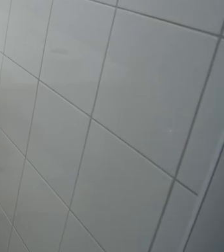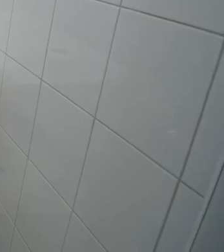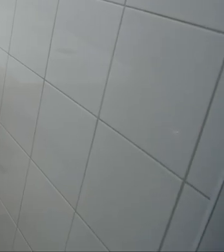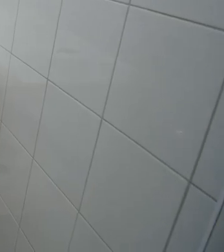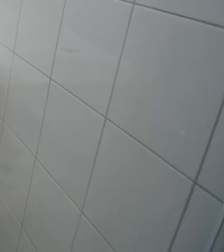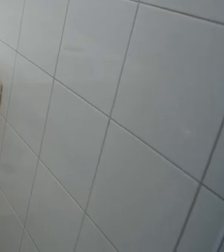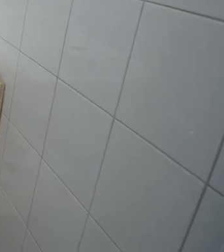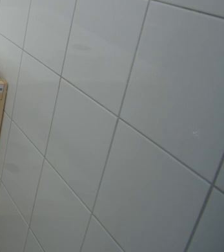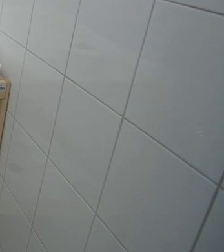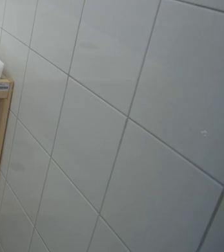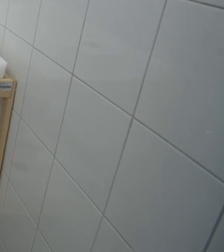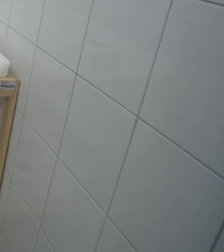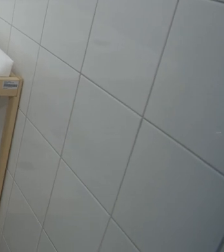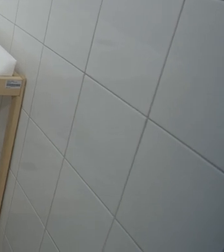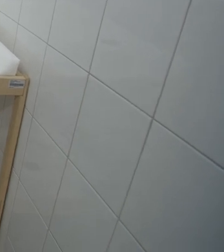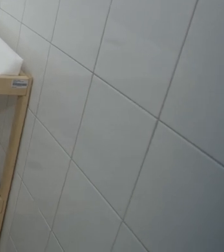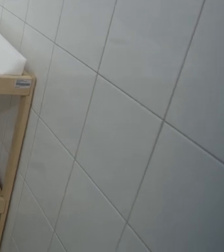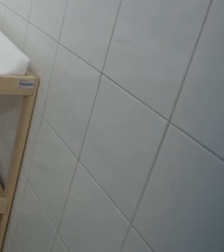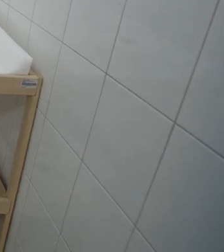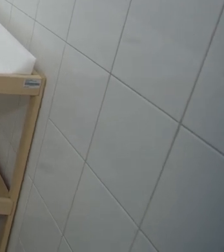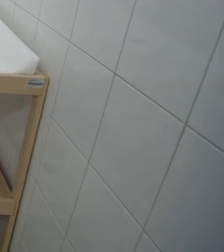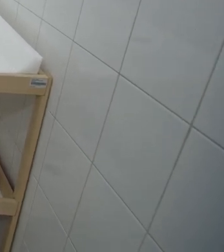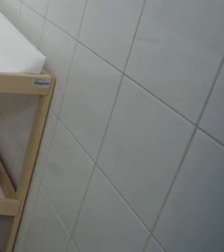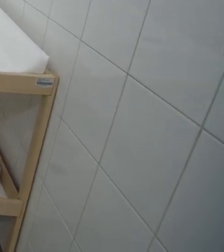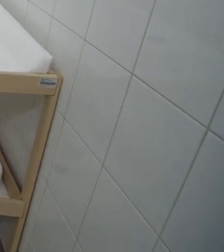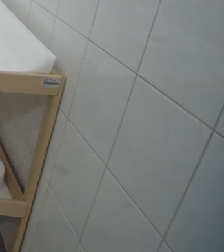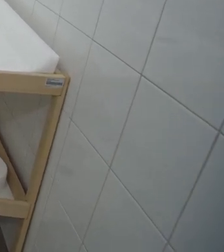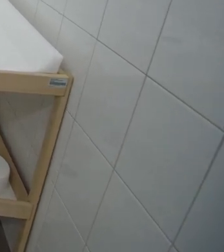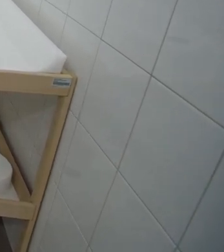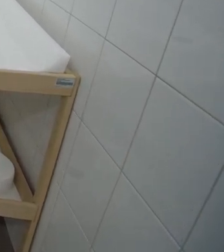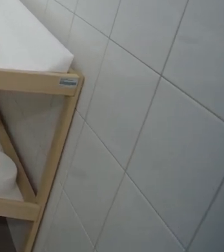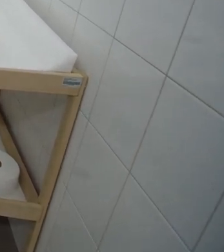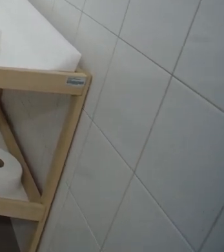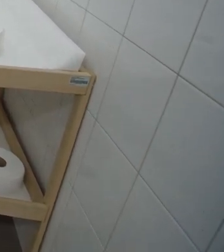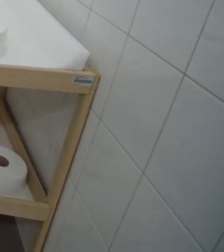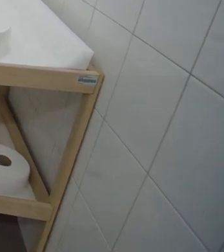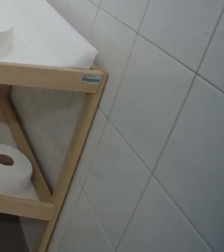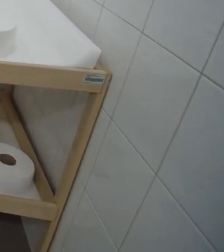Po prawej przejście do pomieszczenia z sedesem. Wewnątrz pomieszczenia przewijak, muszla z pochwytem.